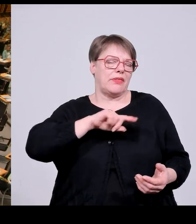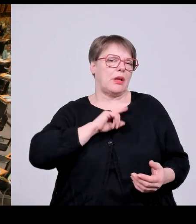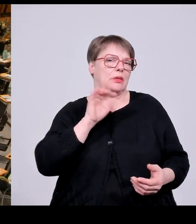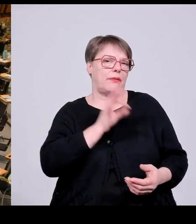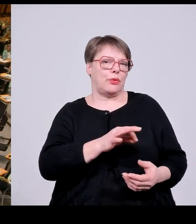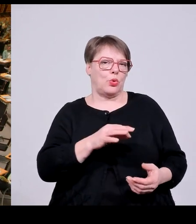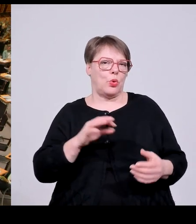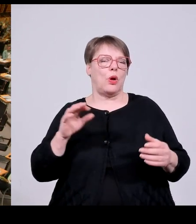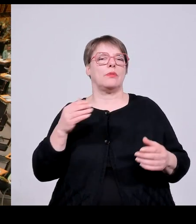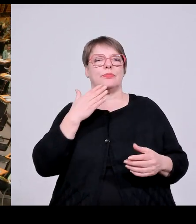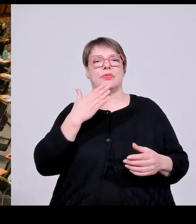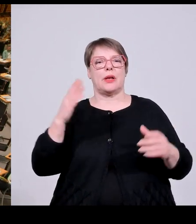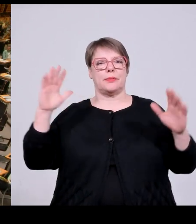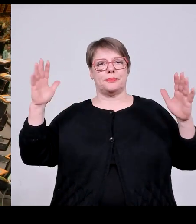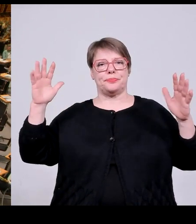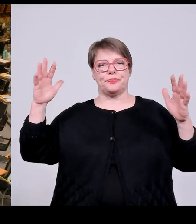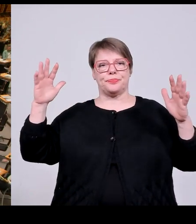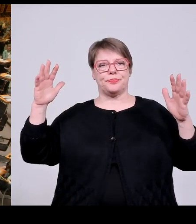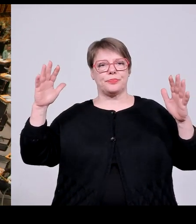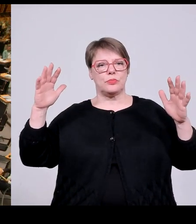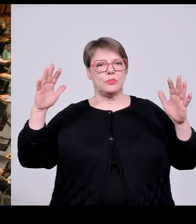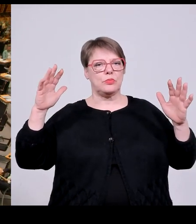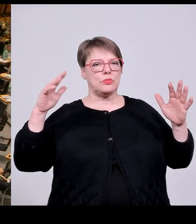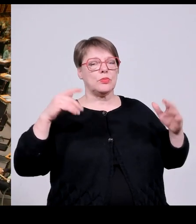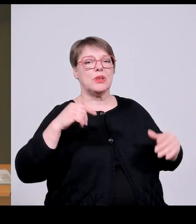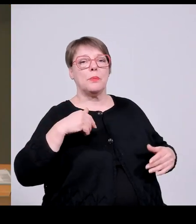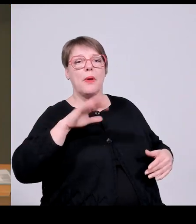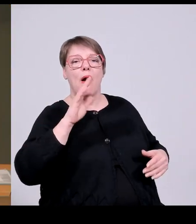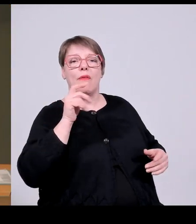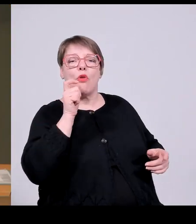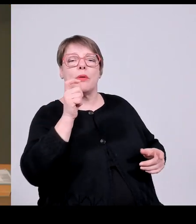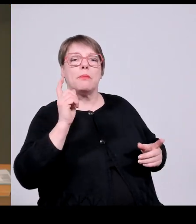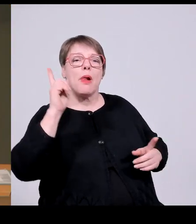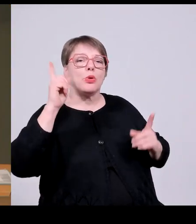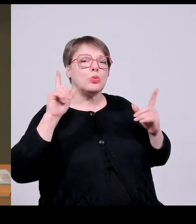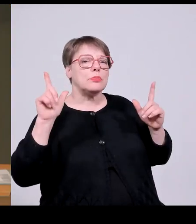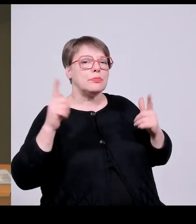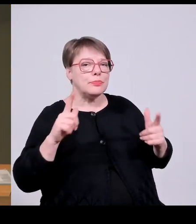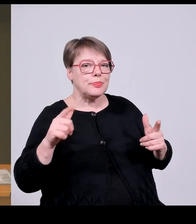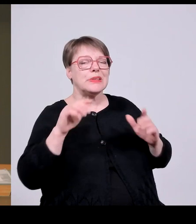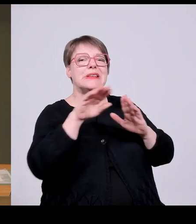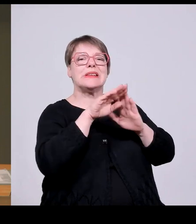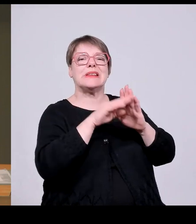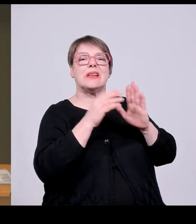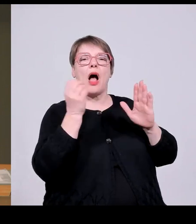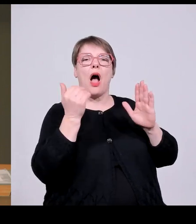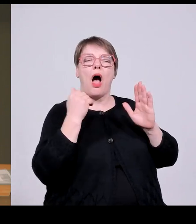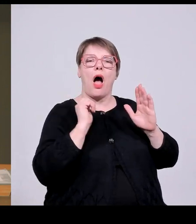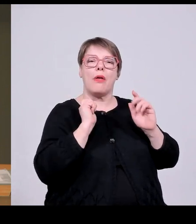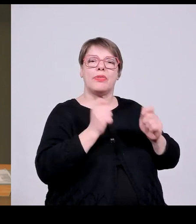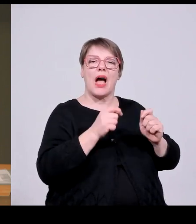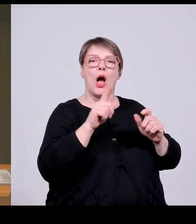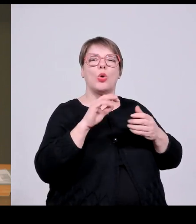Das sind alle Fraktionen. Gegenstimme und Enthaltung kann entsprechend nicht geben und der Gesetzesantrag ist damit angenommen.